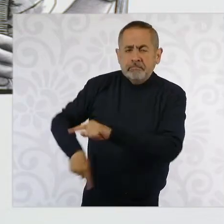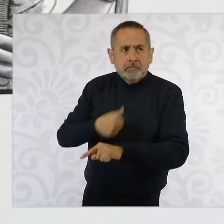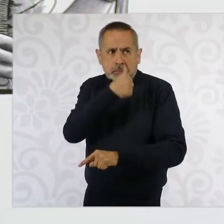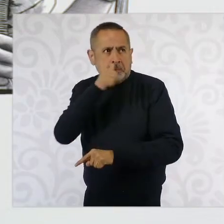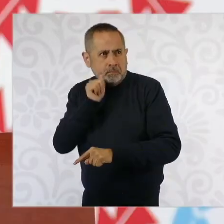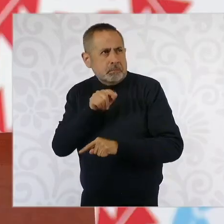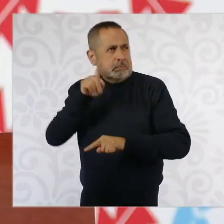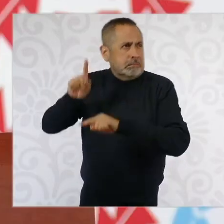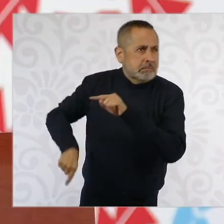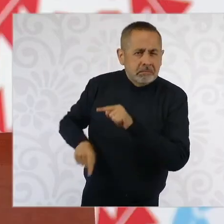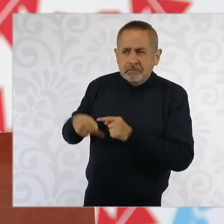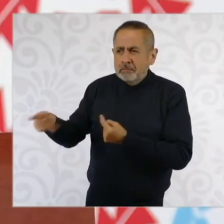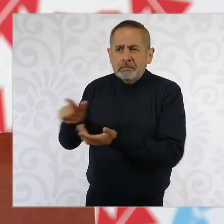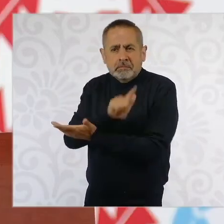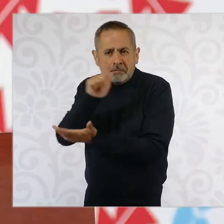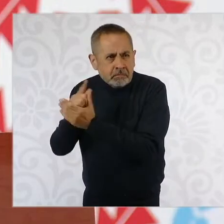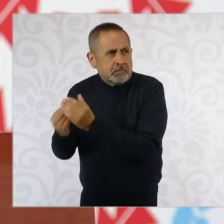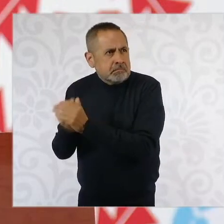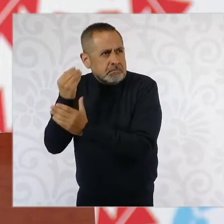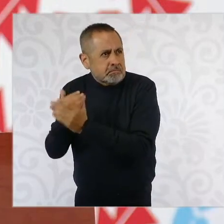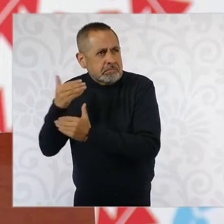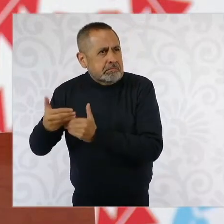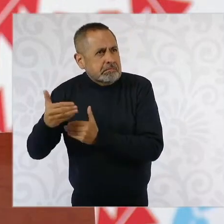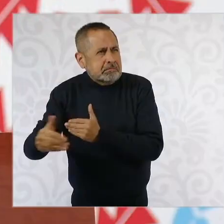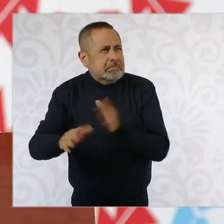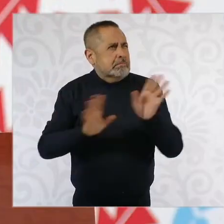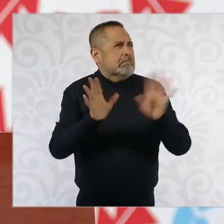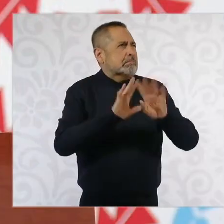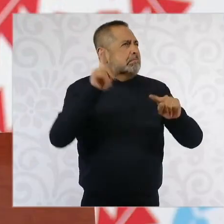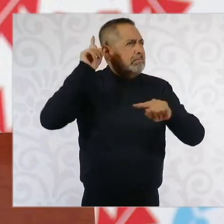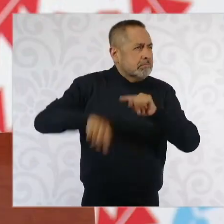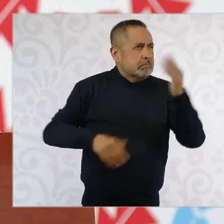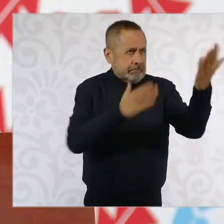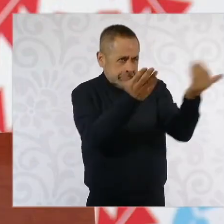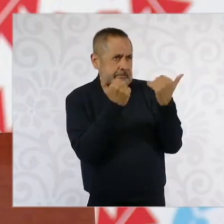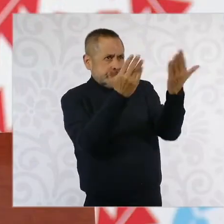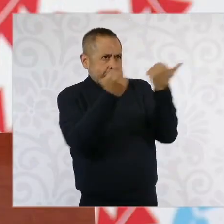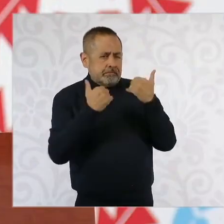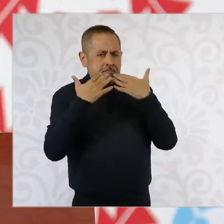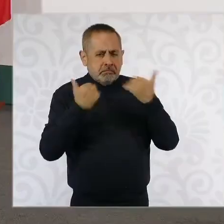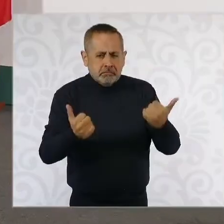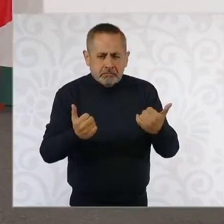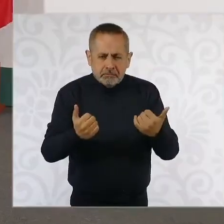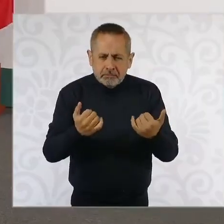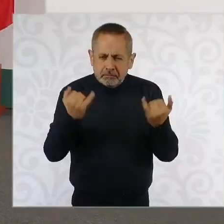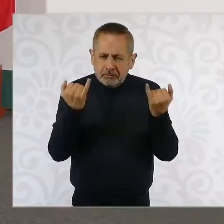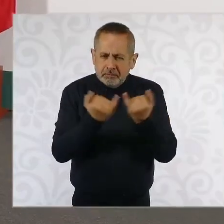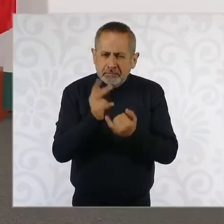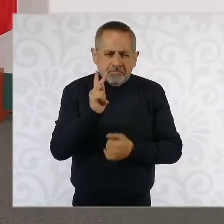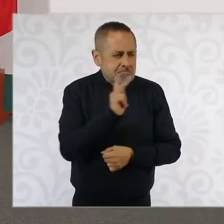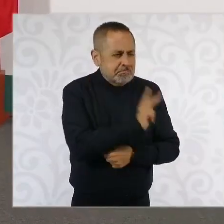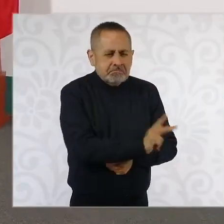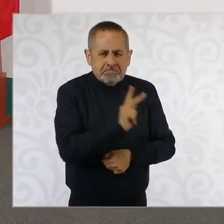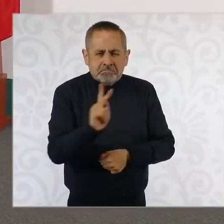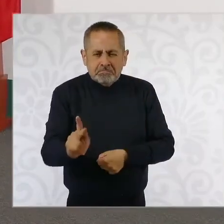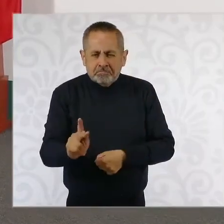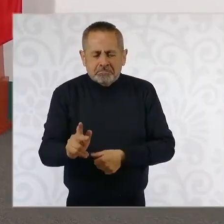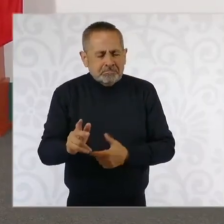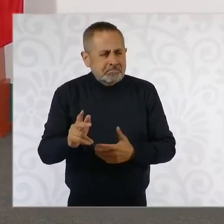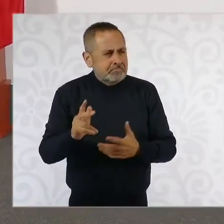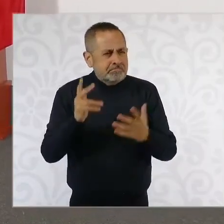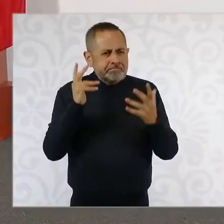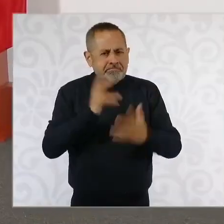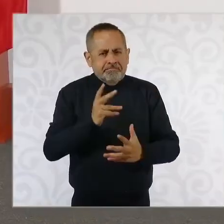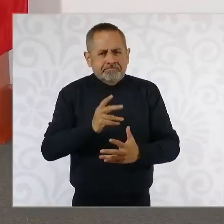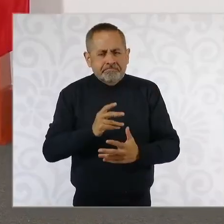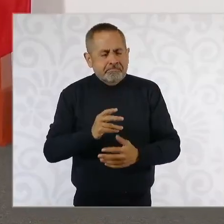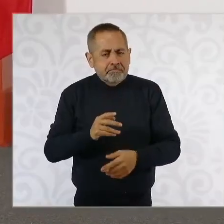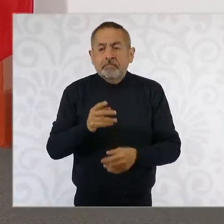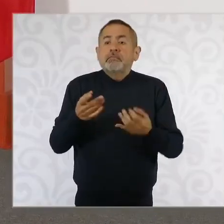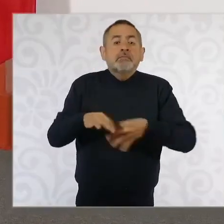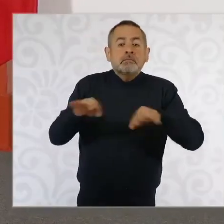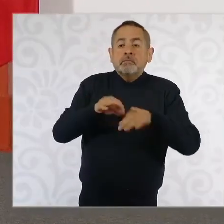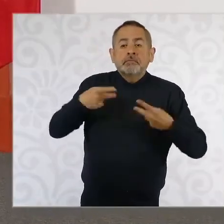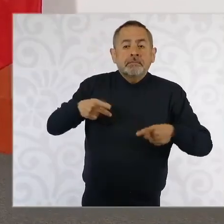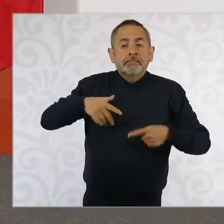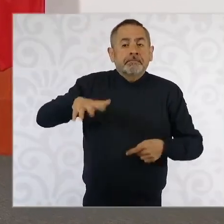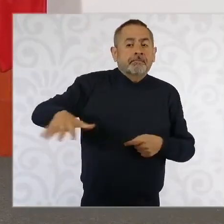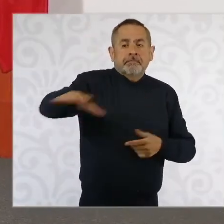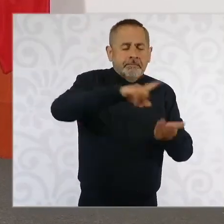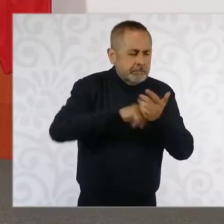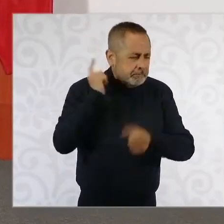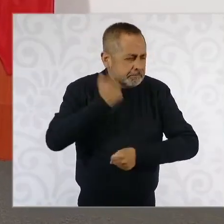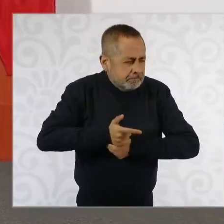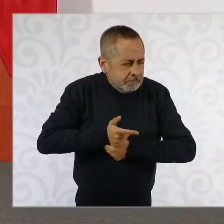reforma es lo mismo ahora pero es importante que se dé cuenta el pueblo de México ayer yo veía eh